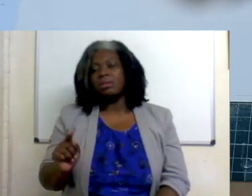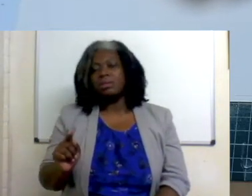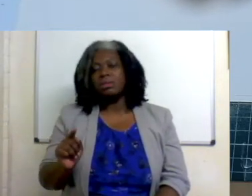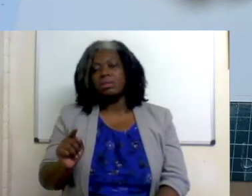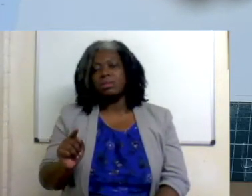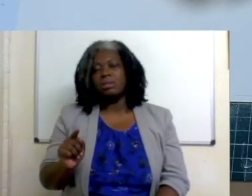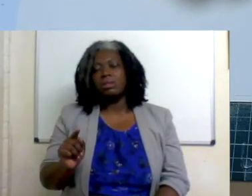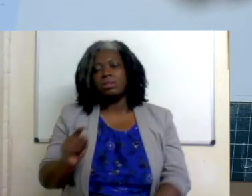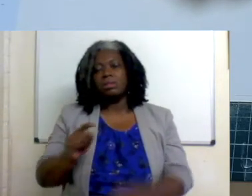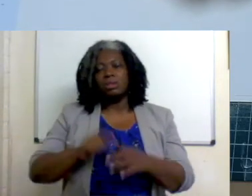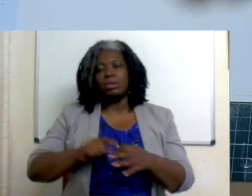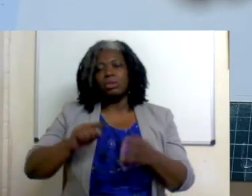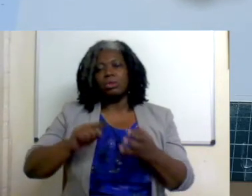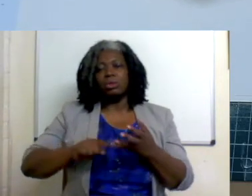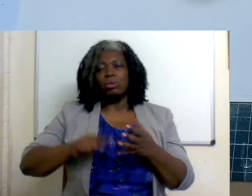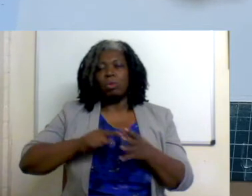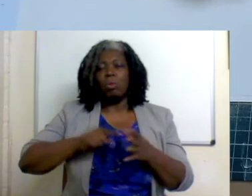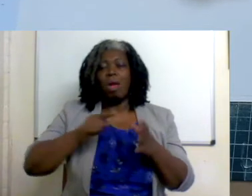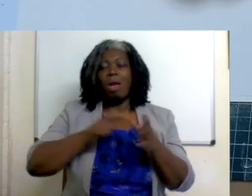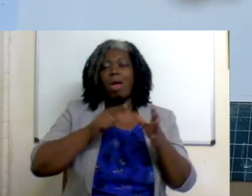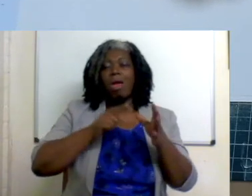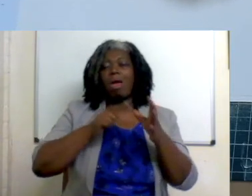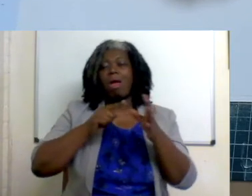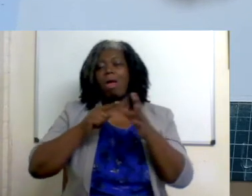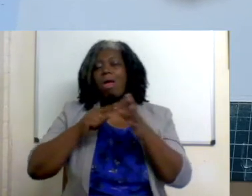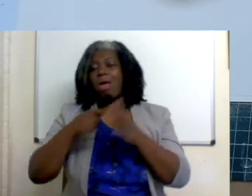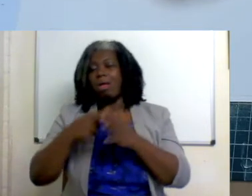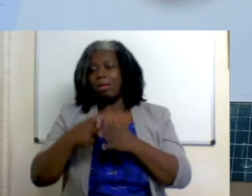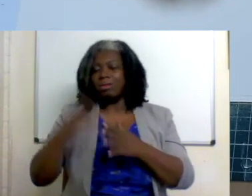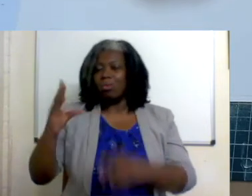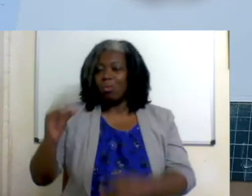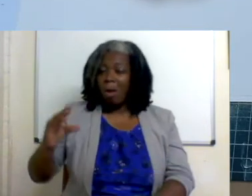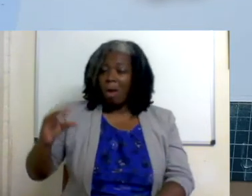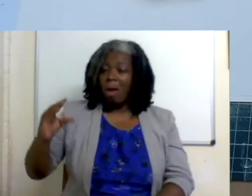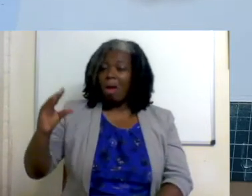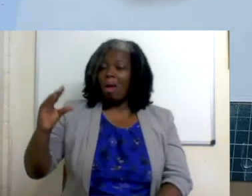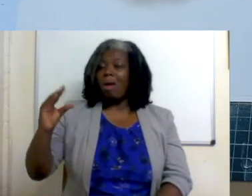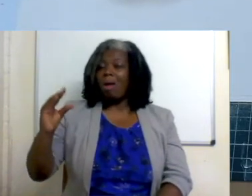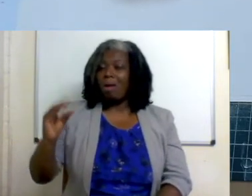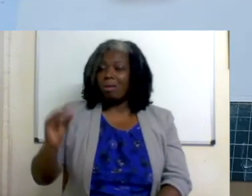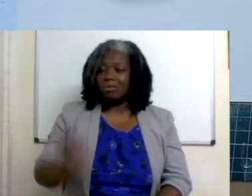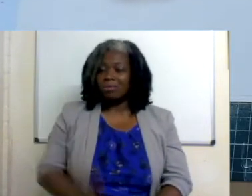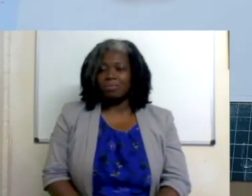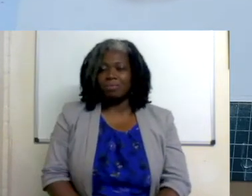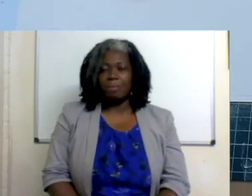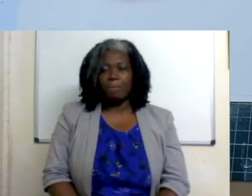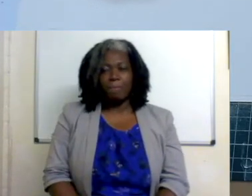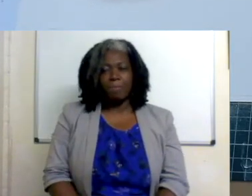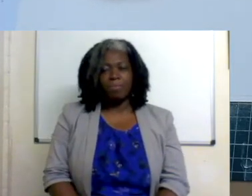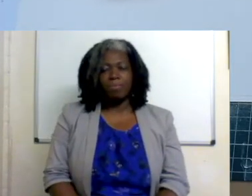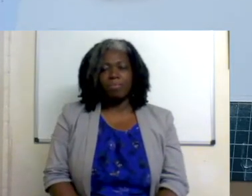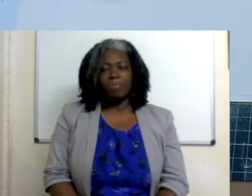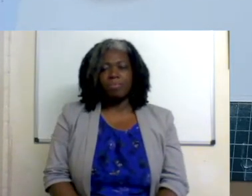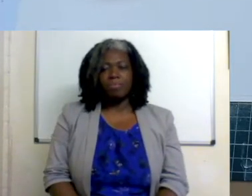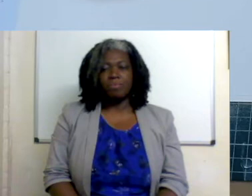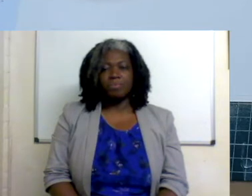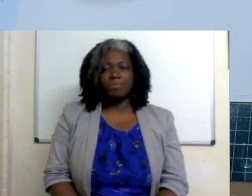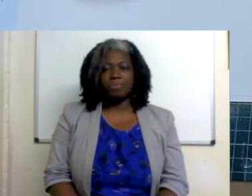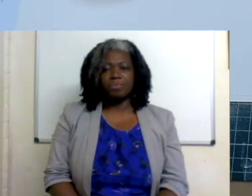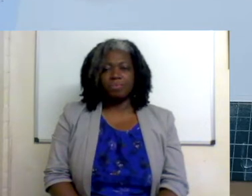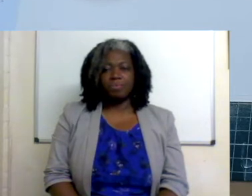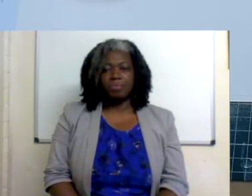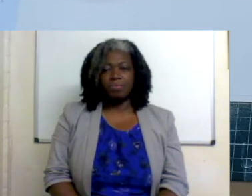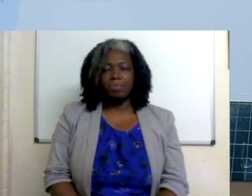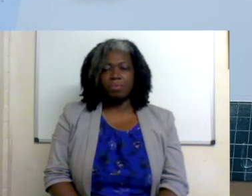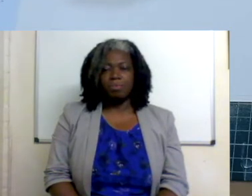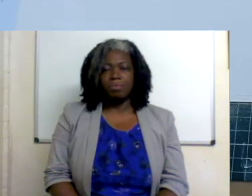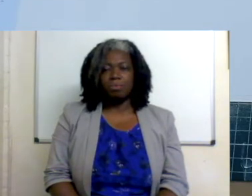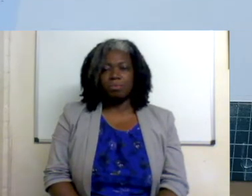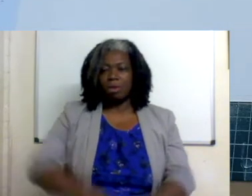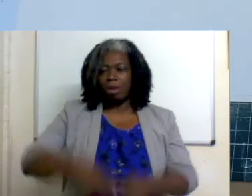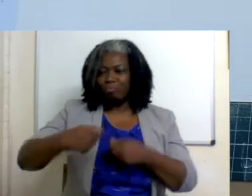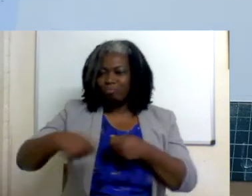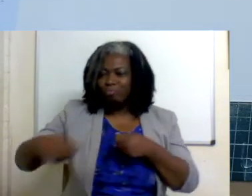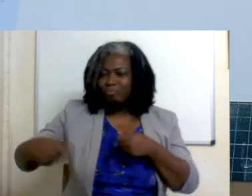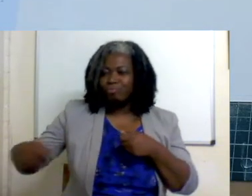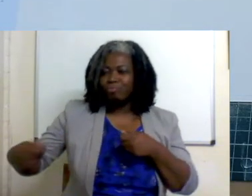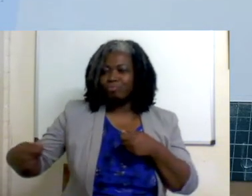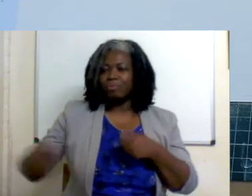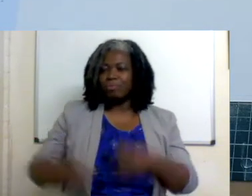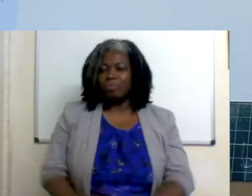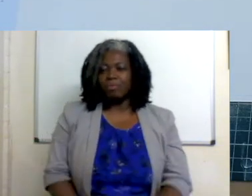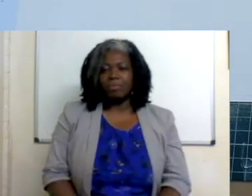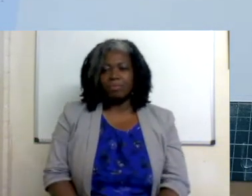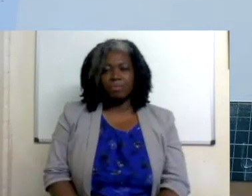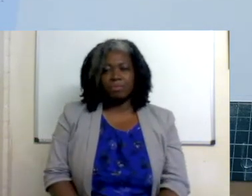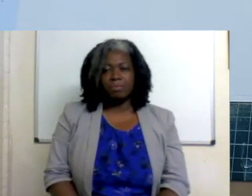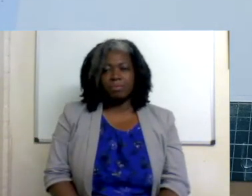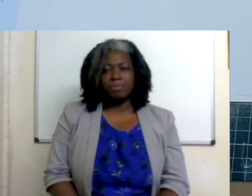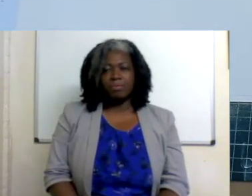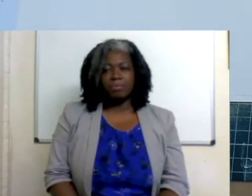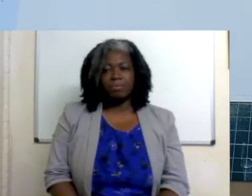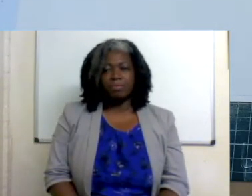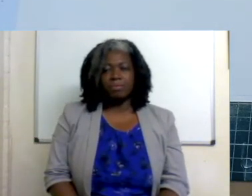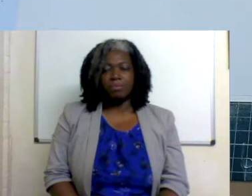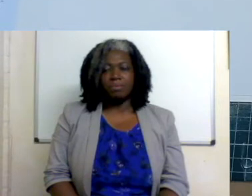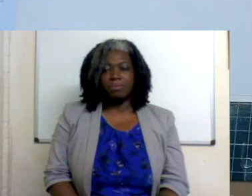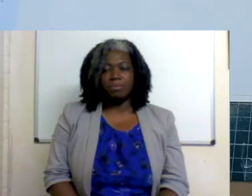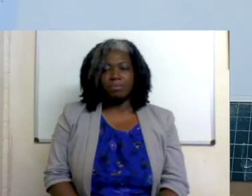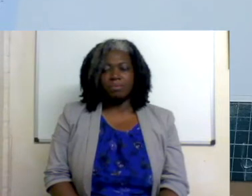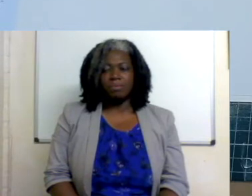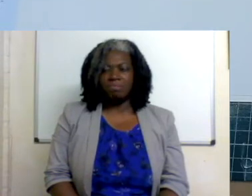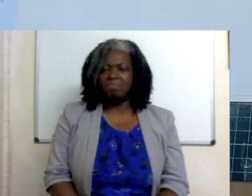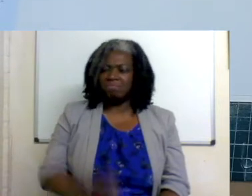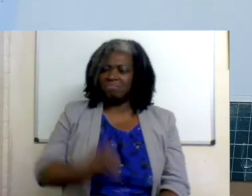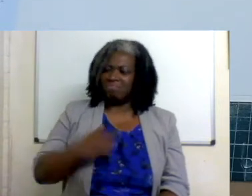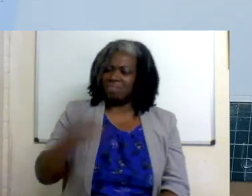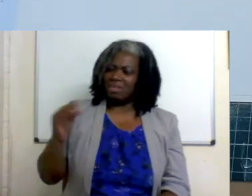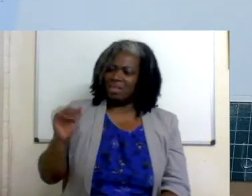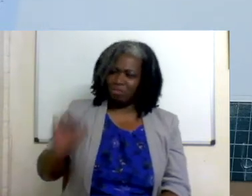muzeme mit kvaaaak. Stejne, ale je to delsi, protazene kvak. Tak, myslim, ze moje kachna